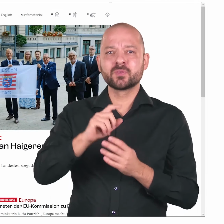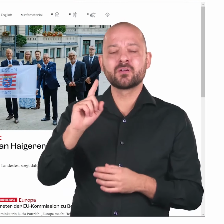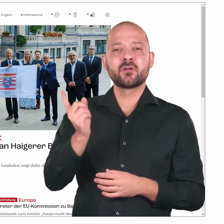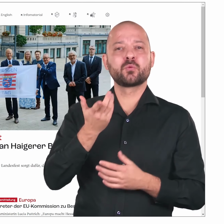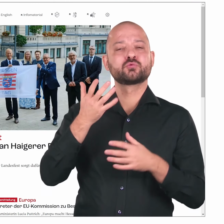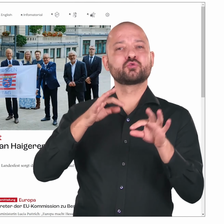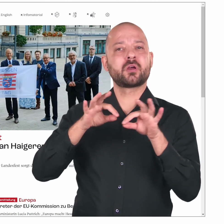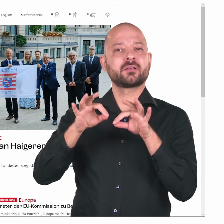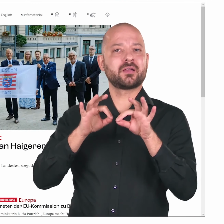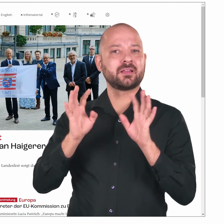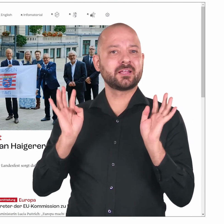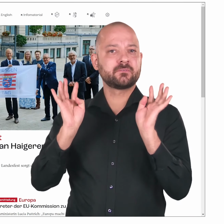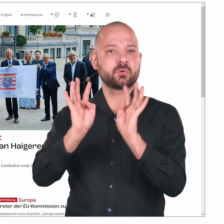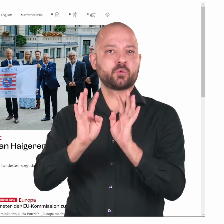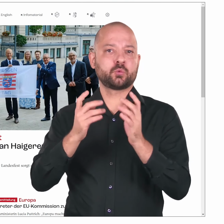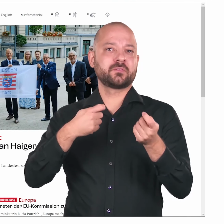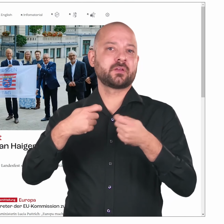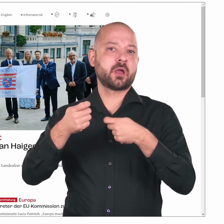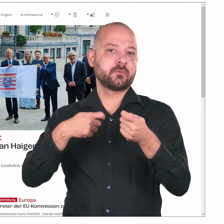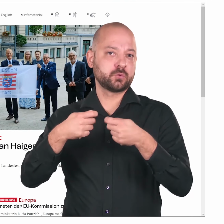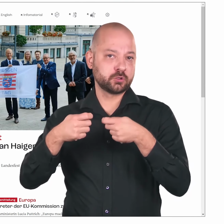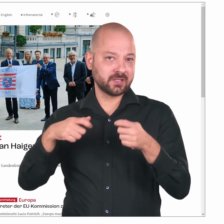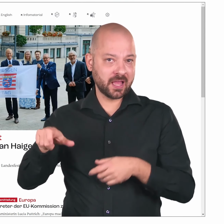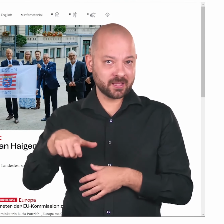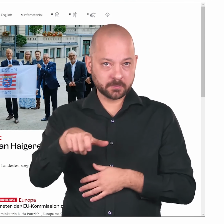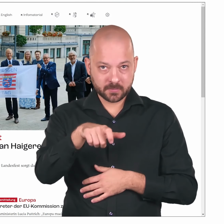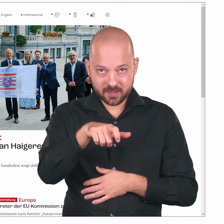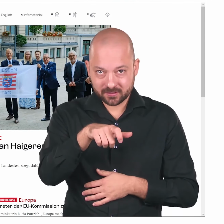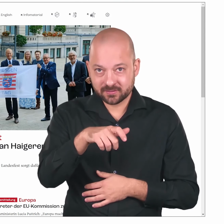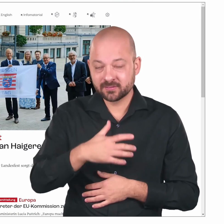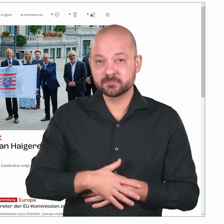bis hin zum Strategieforum FrankfurtRheinMain